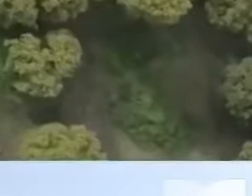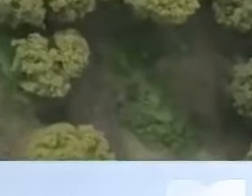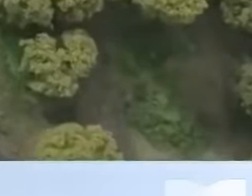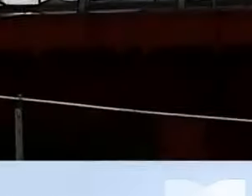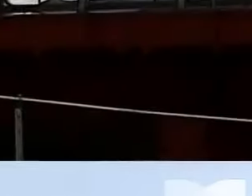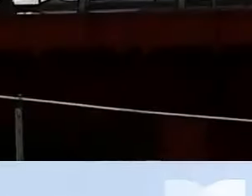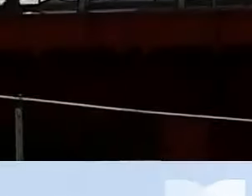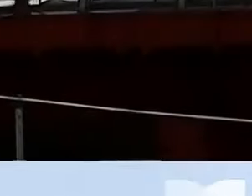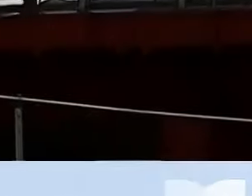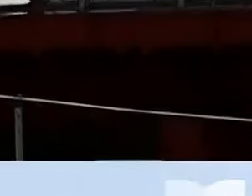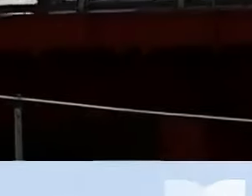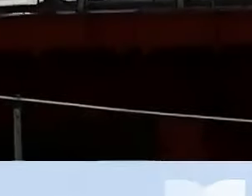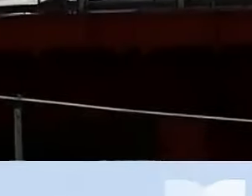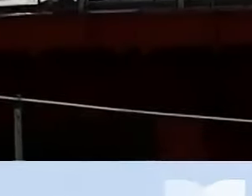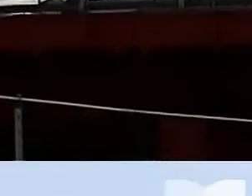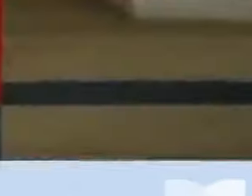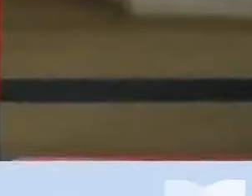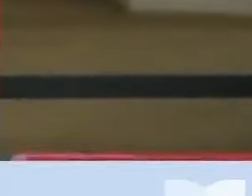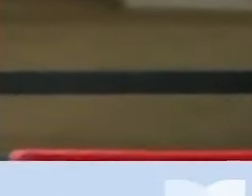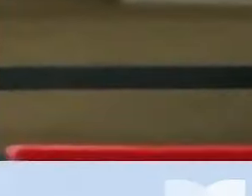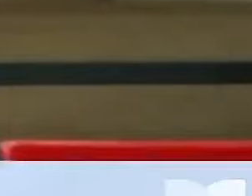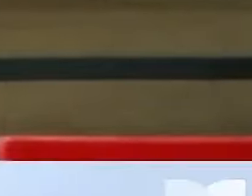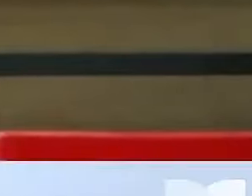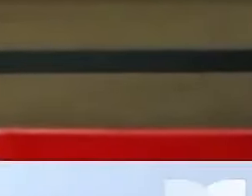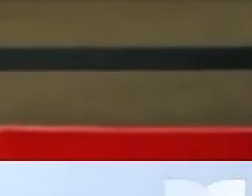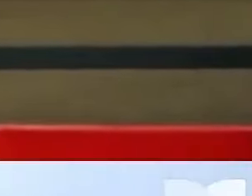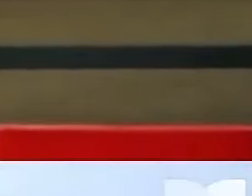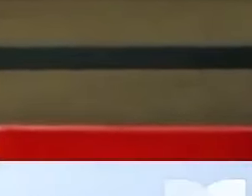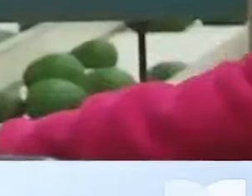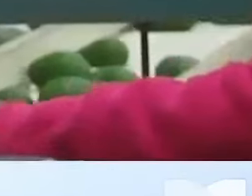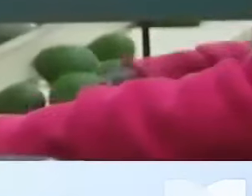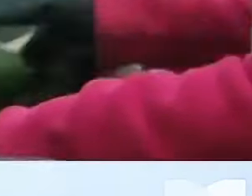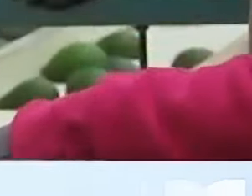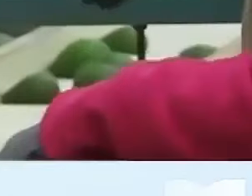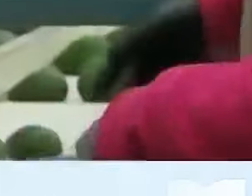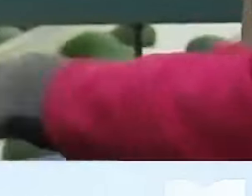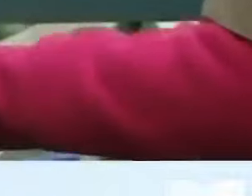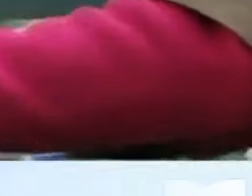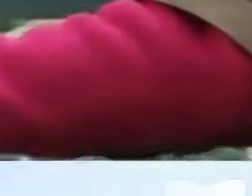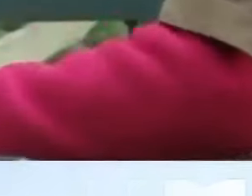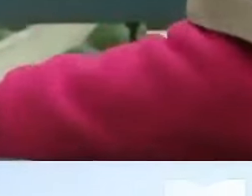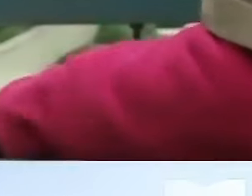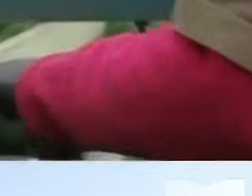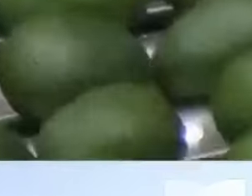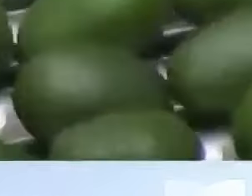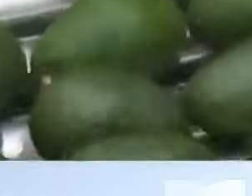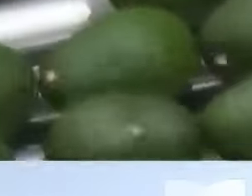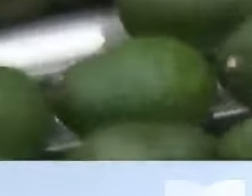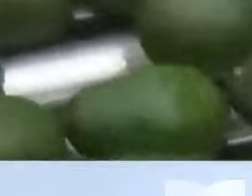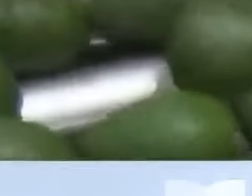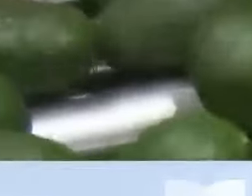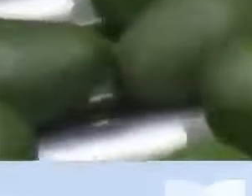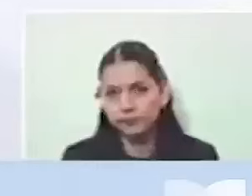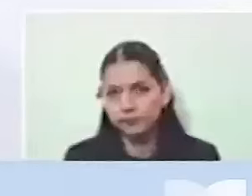TERMINÓ Y EL EMBAJADOR KEN SALAZAR ANUNCIÓ QUE SE REINICIAN MANGO DE MICHOACÁN A ESTADOS